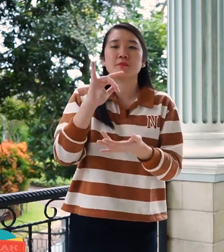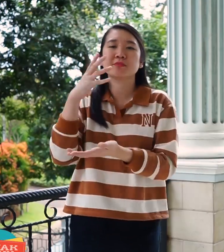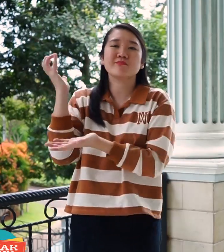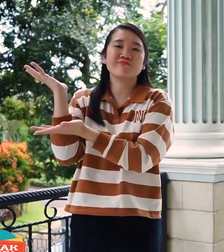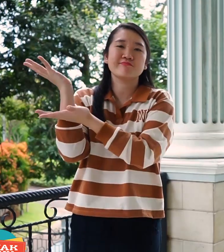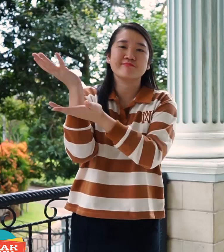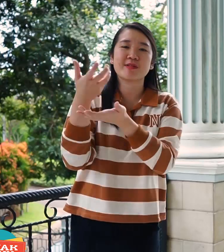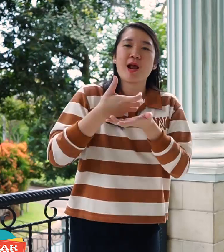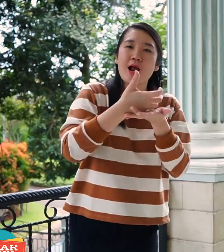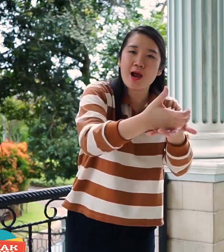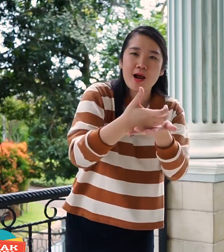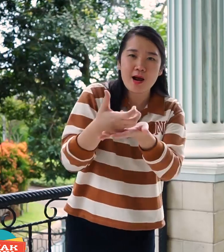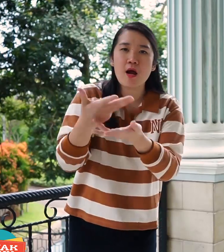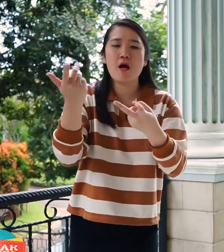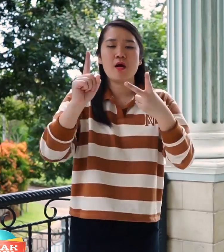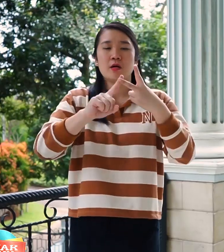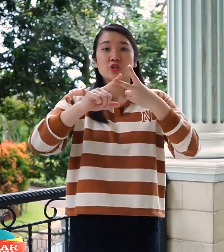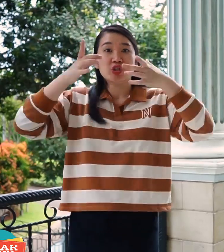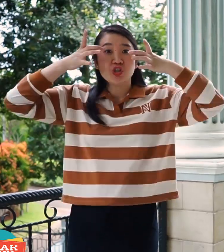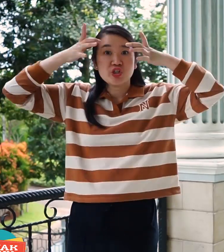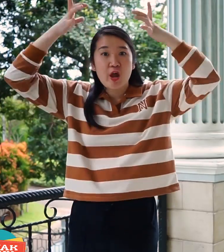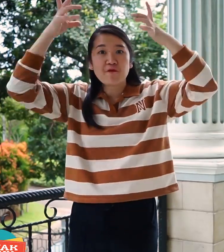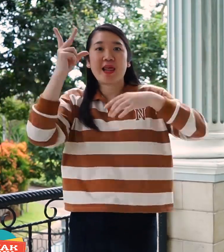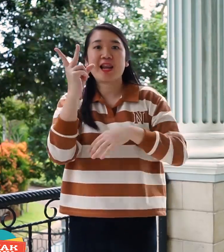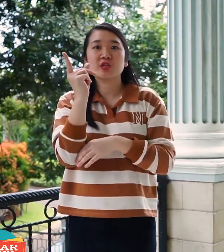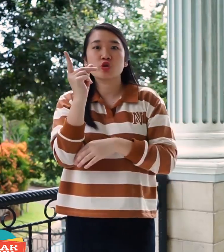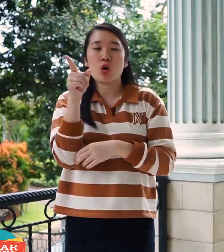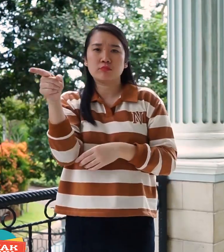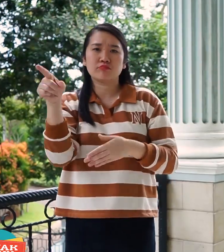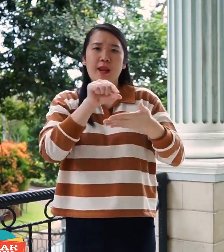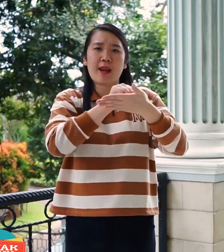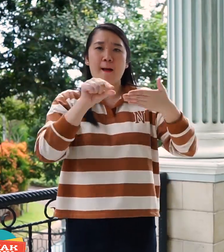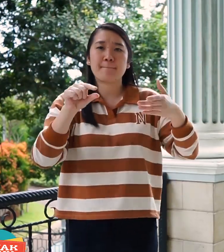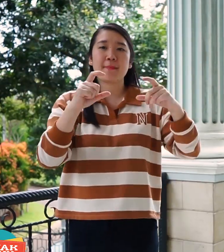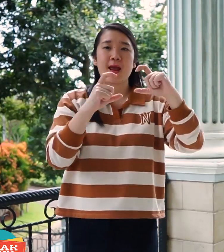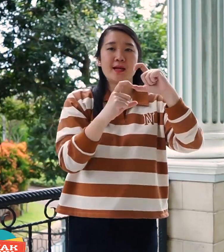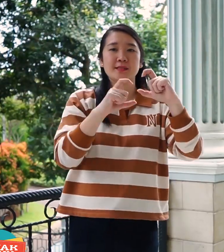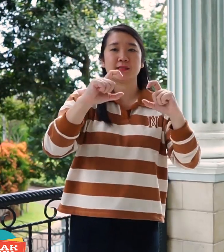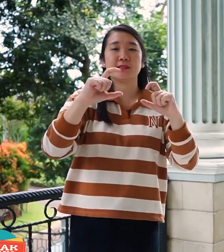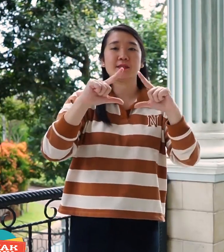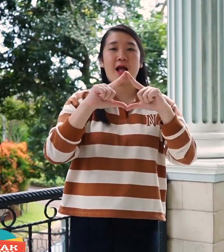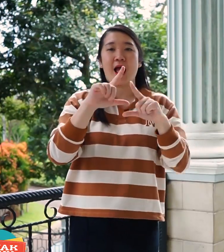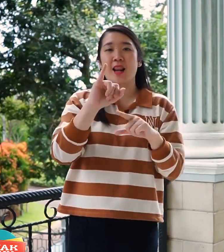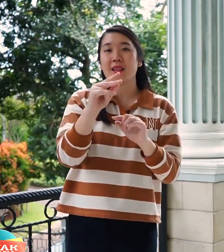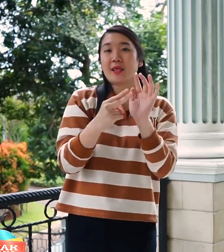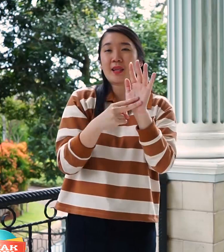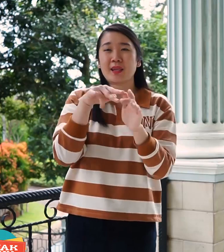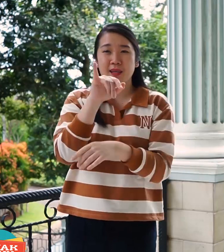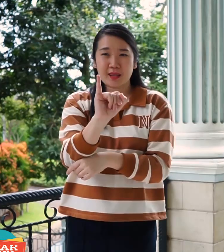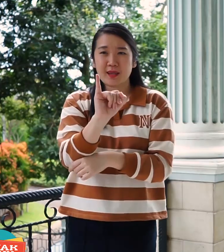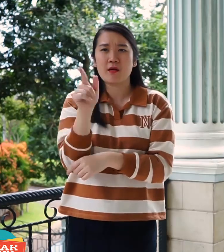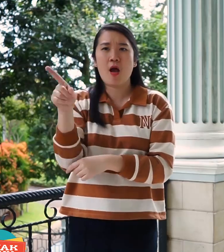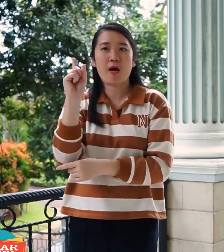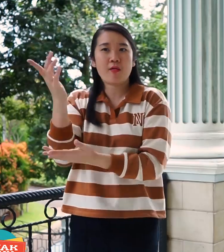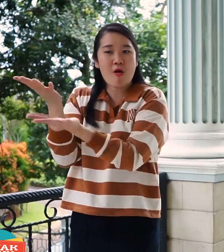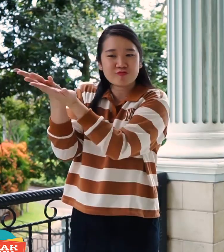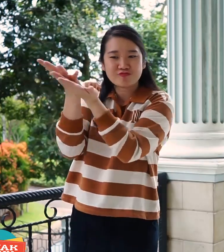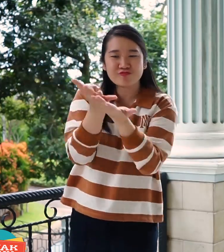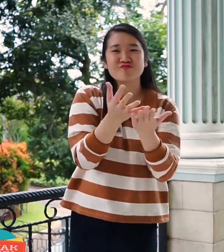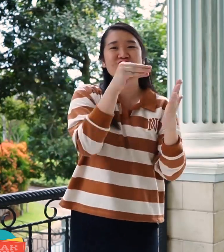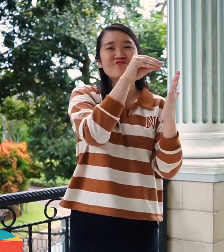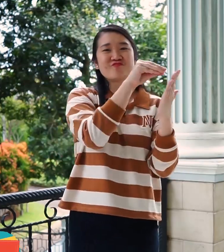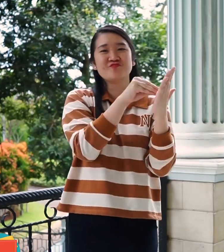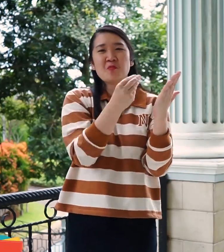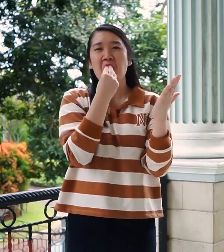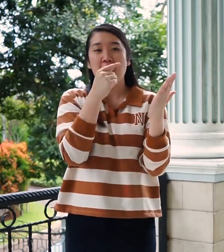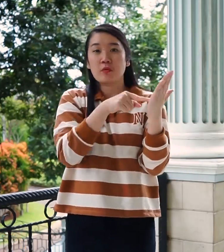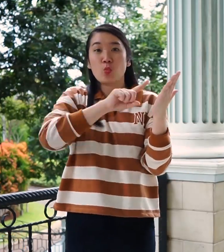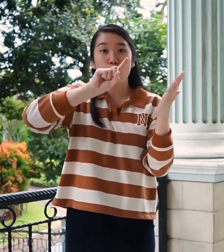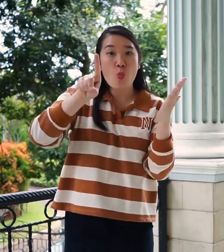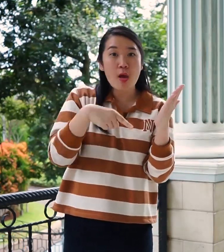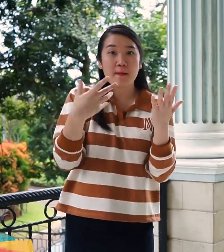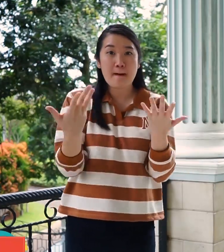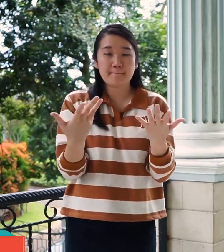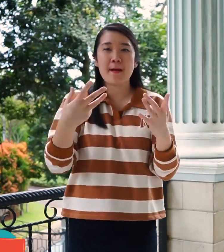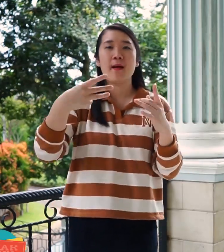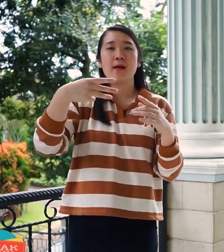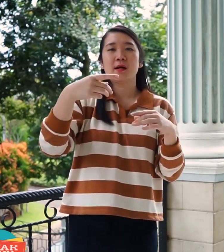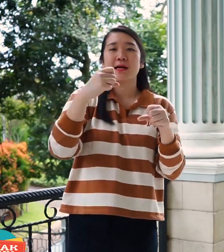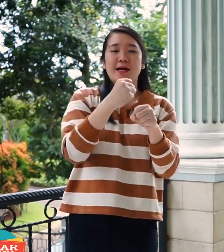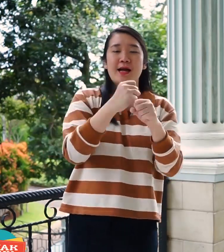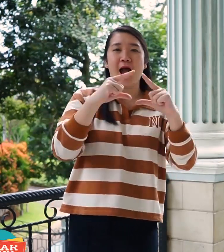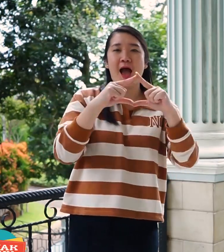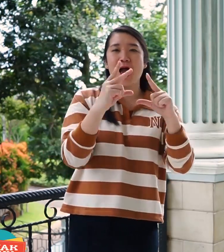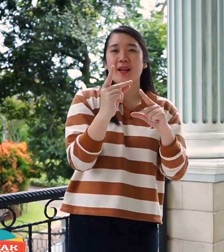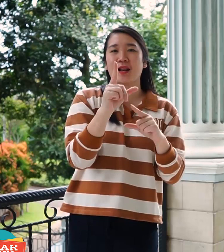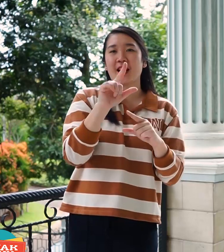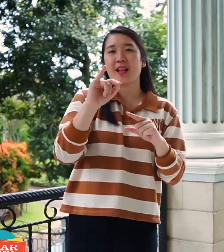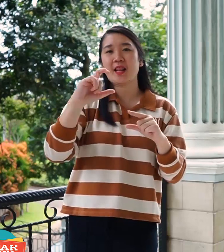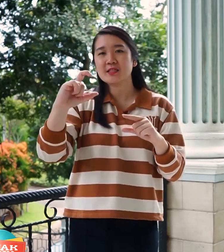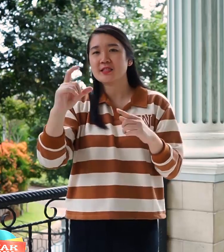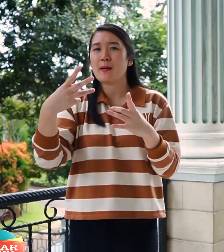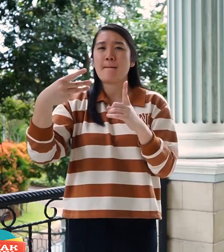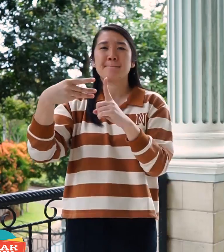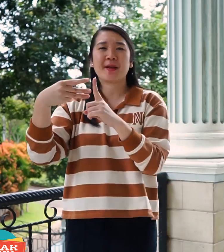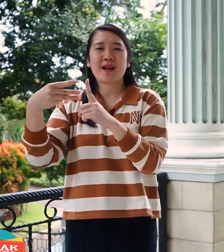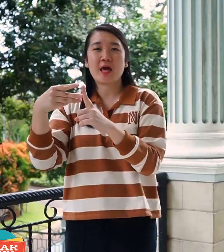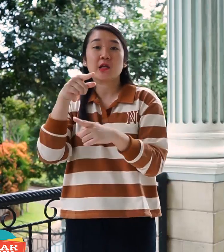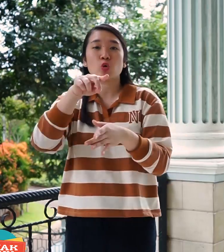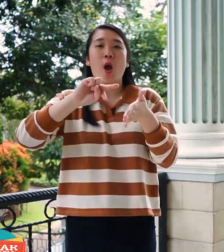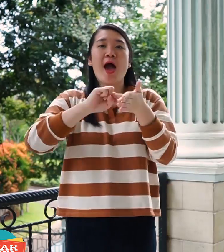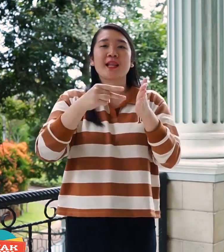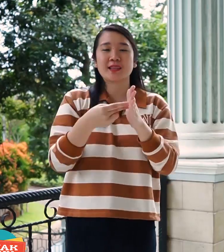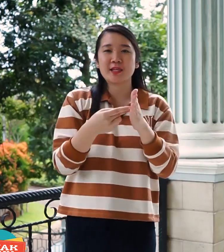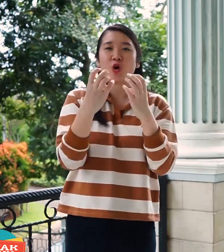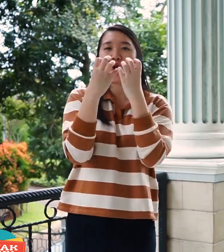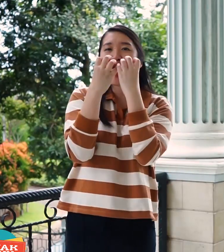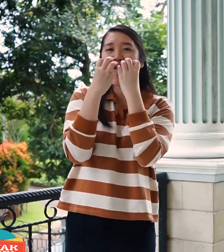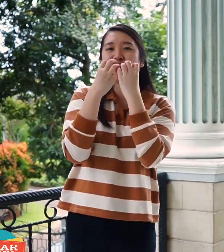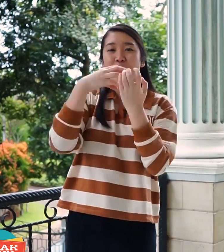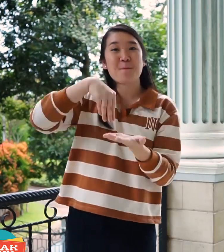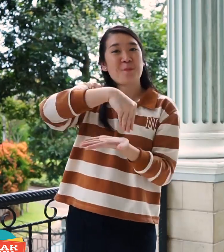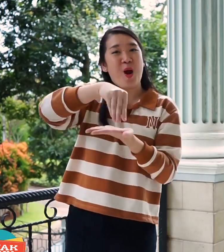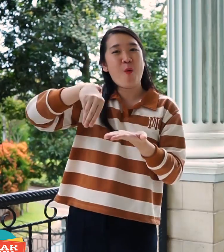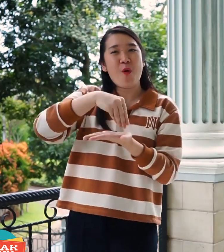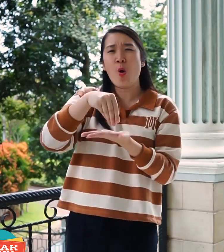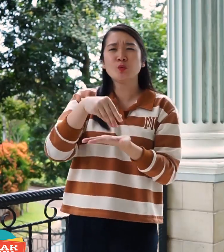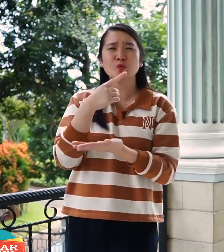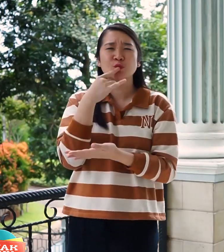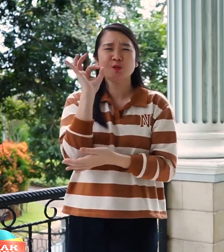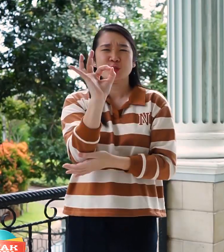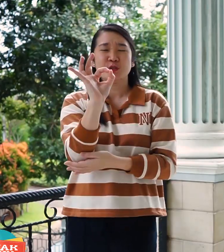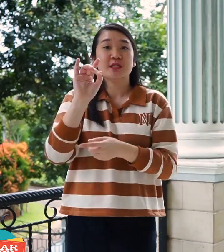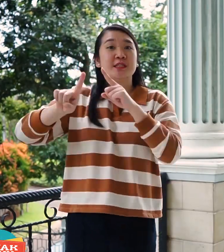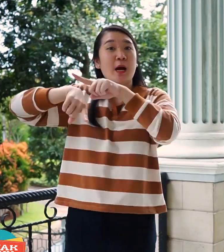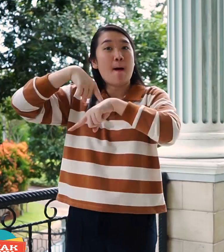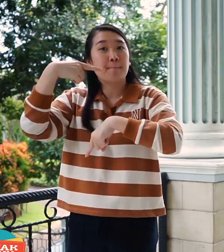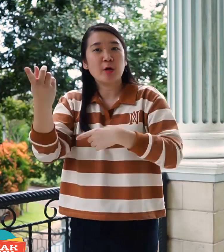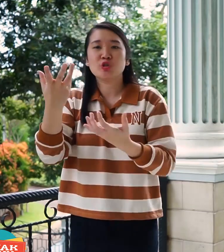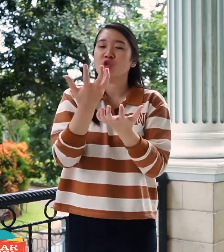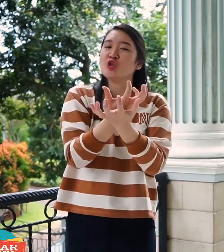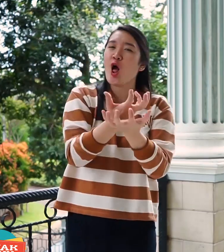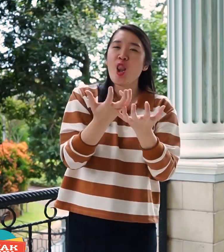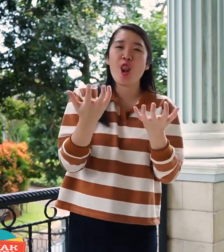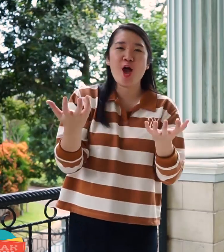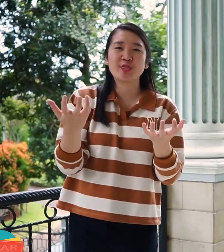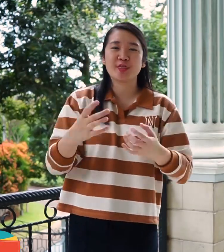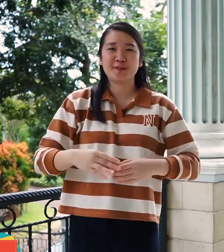Ia juga merupakan chef di restoran Scalini yang menyajikan menu mulai dari garlic bread atau roti bawang hingga salad.